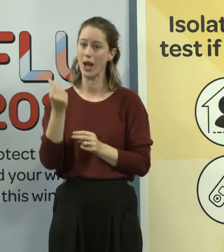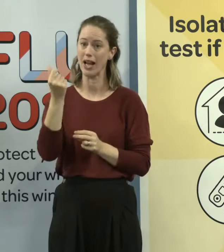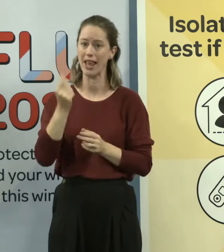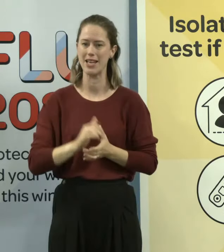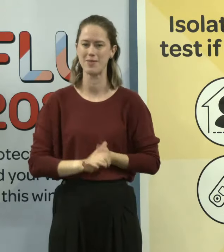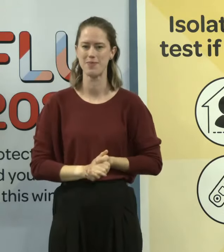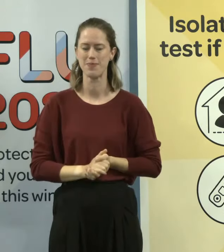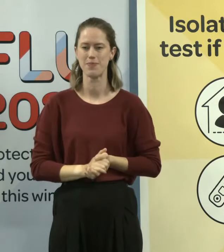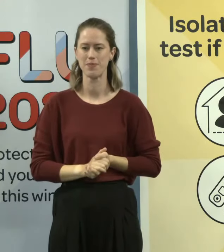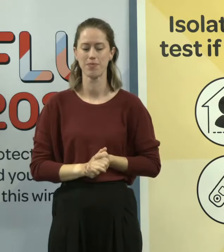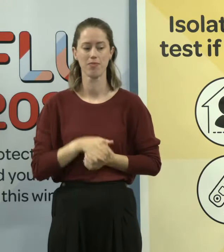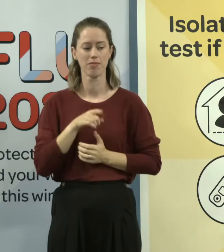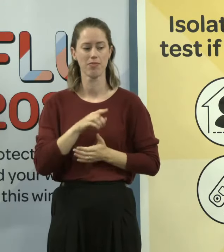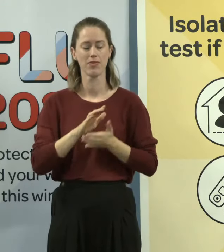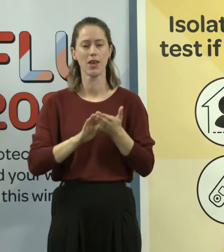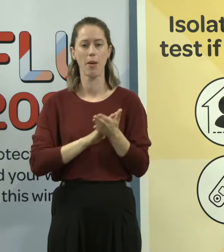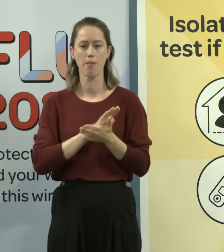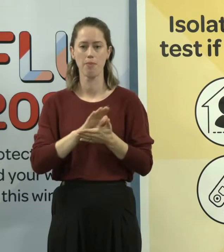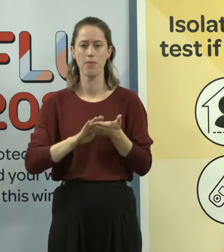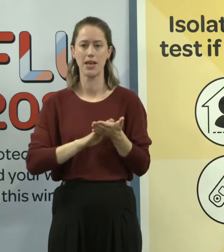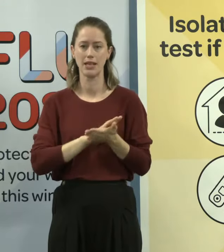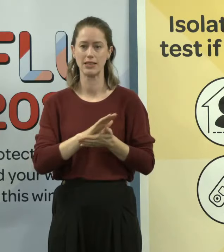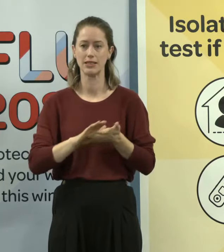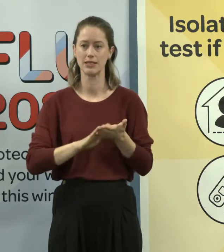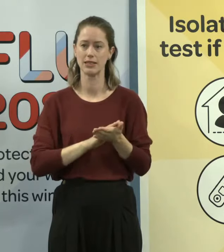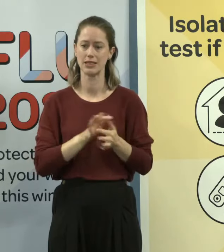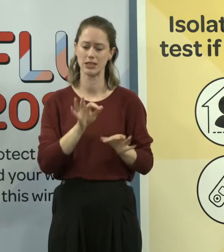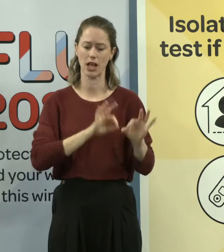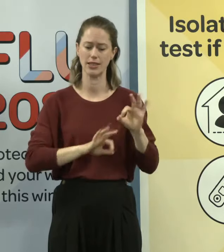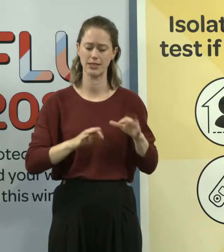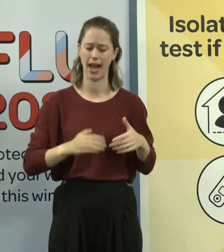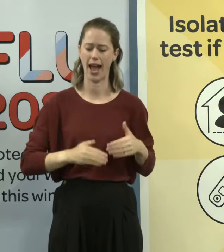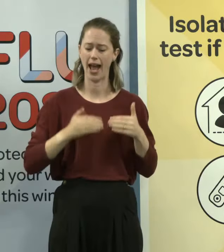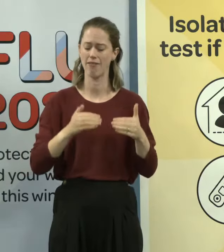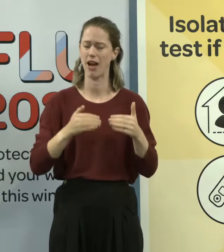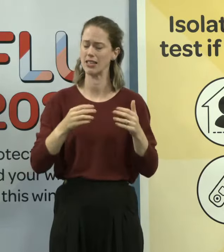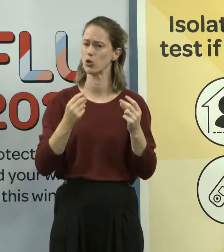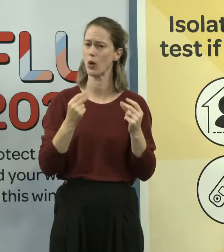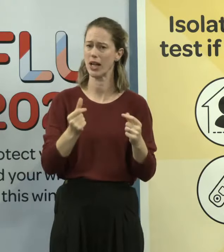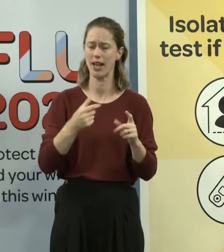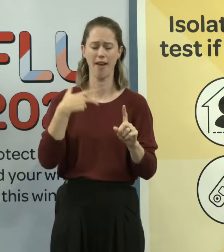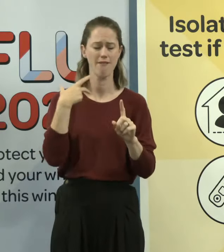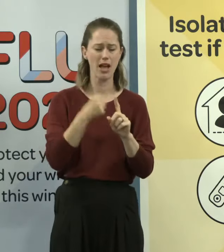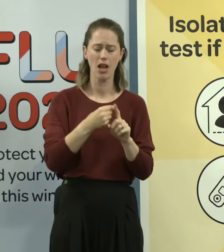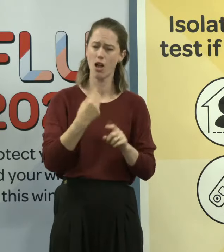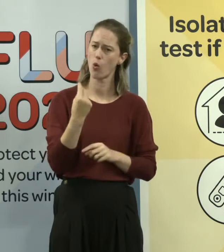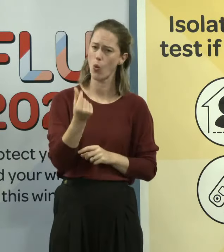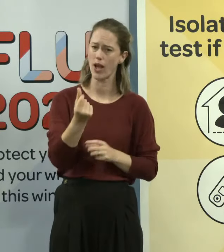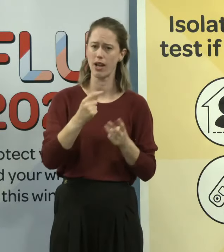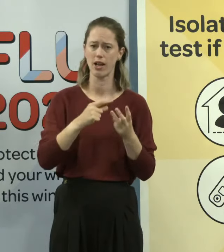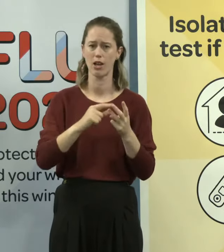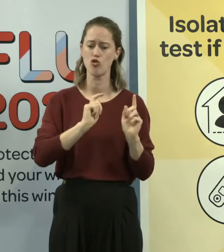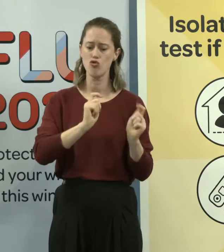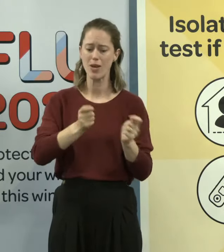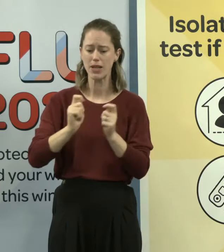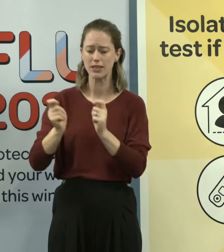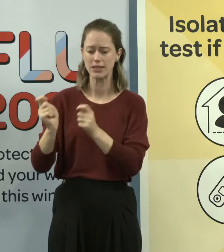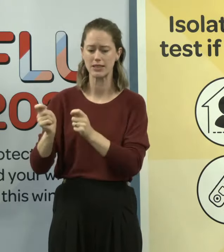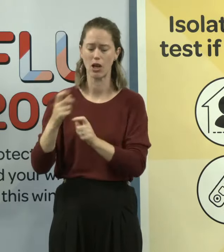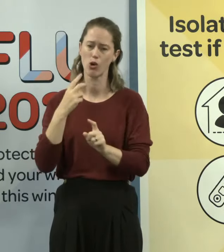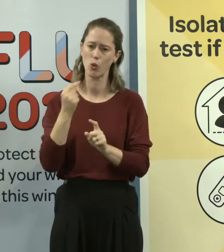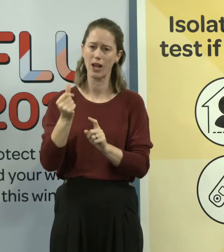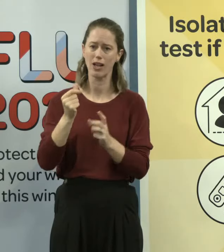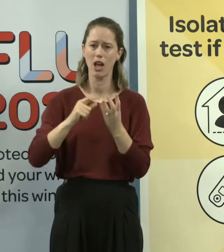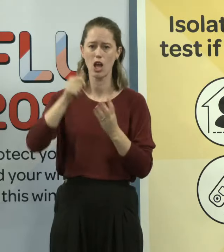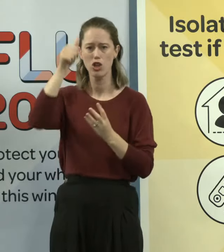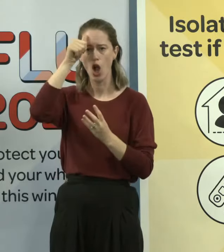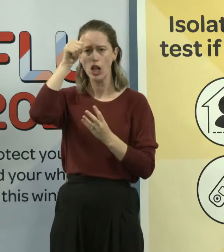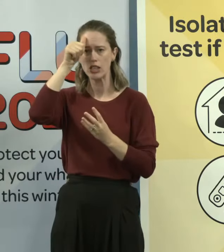te hapori putaiao me te iwi